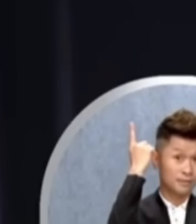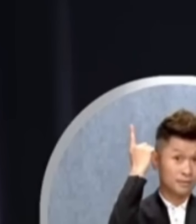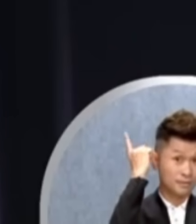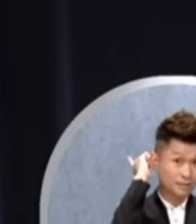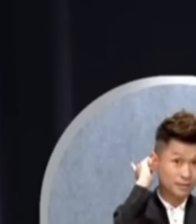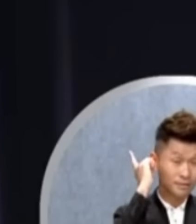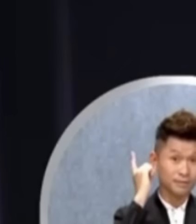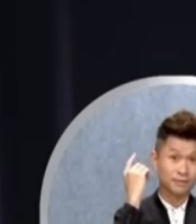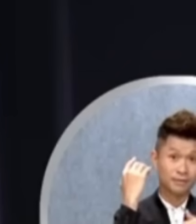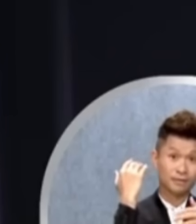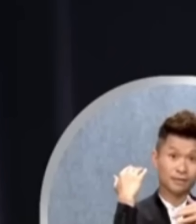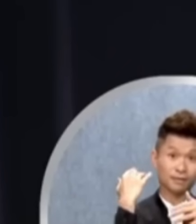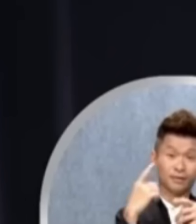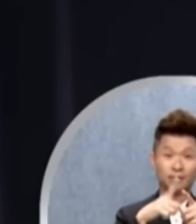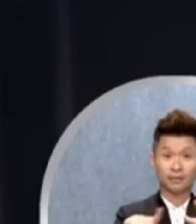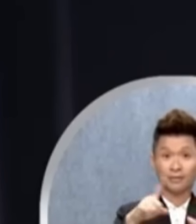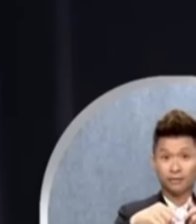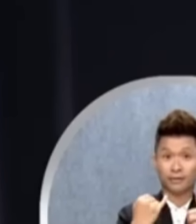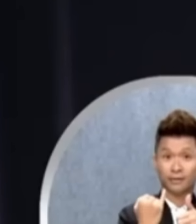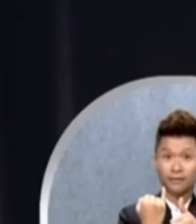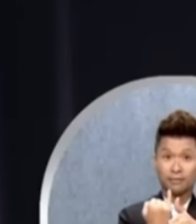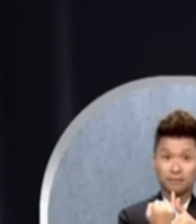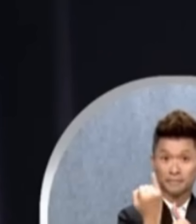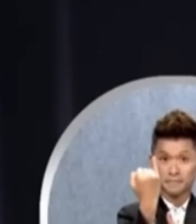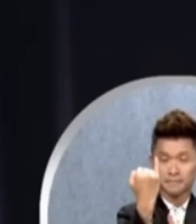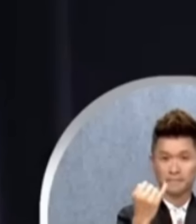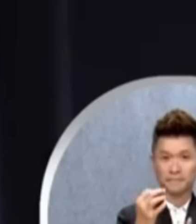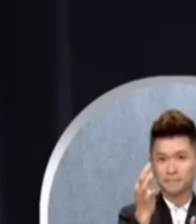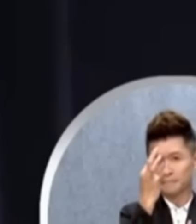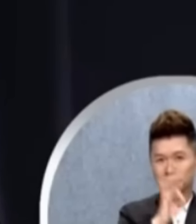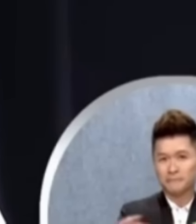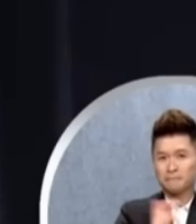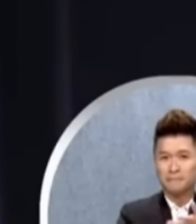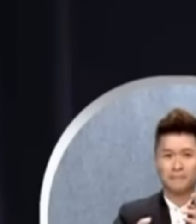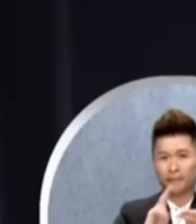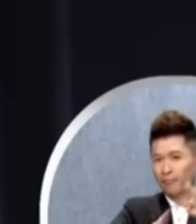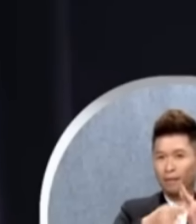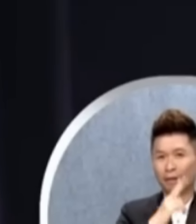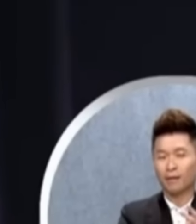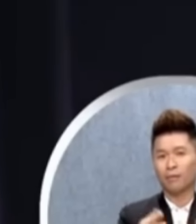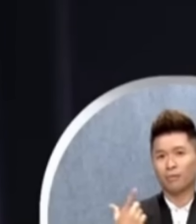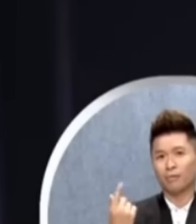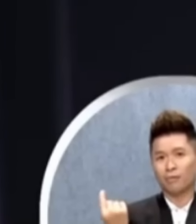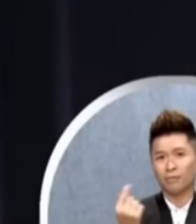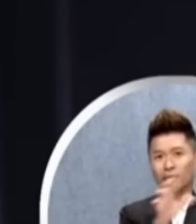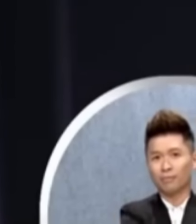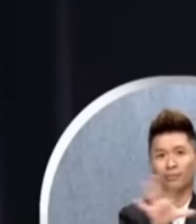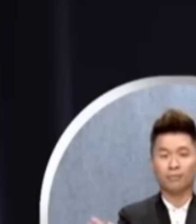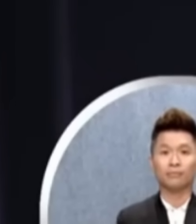8800億 這是用我們子孫的錢 嘉義 臺南 高雄 屏東的父老